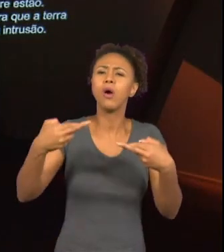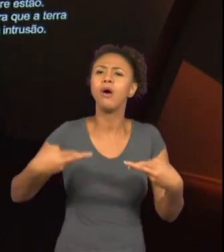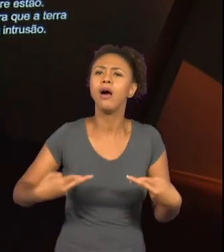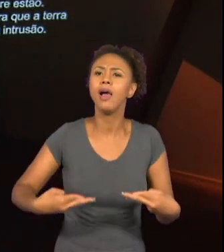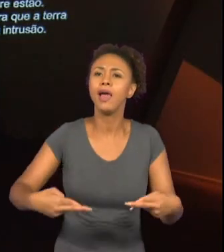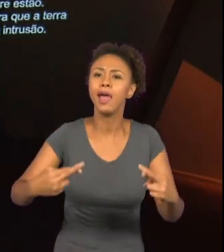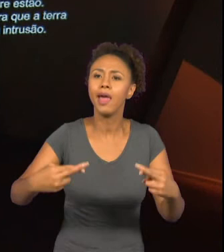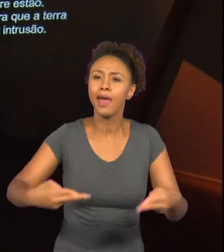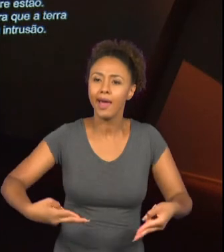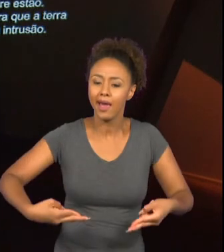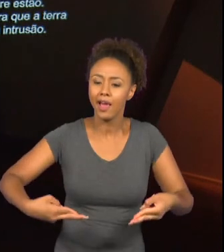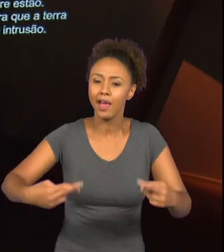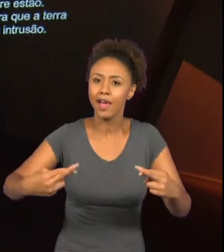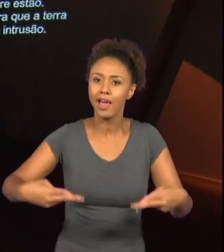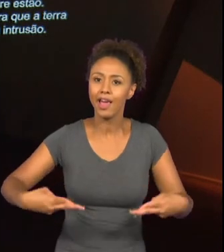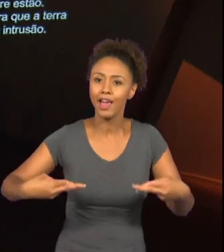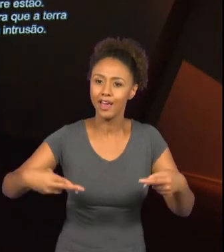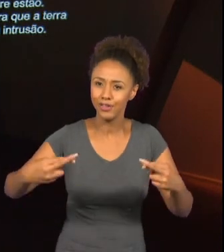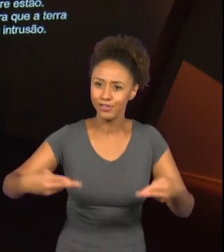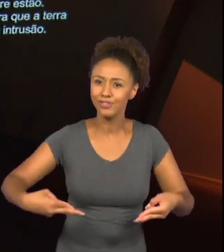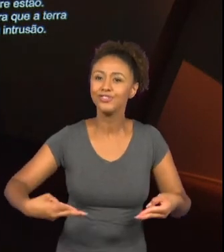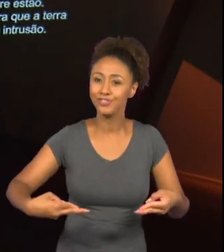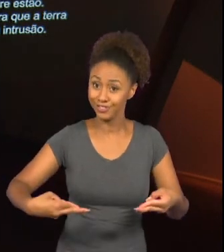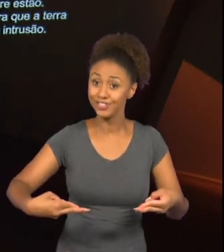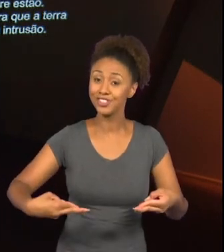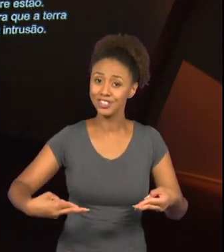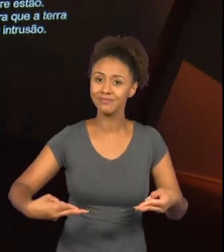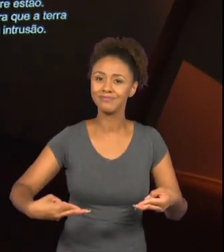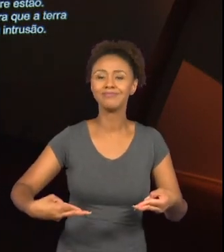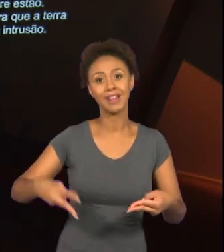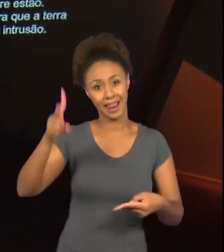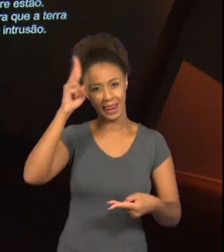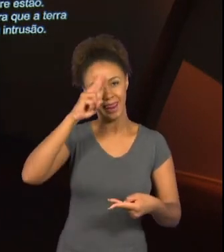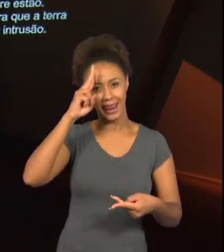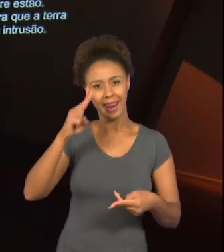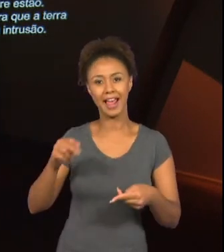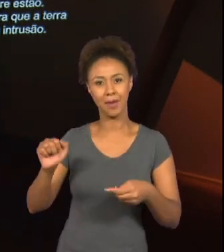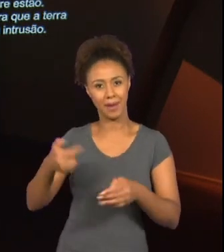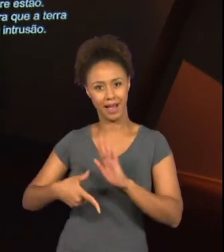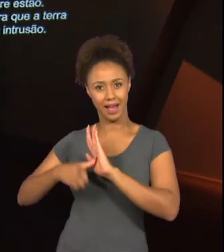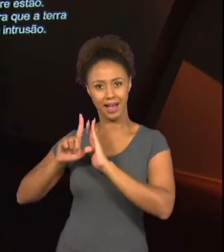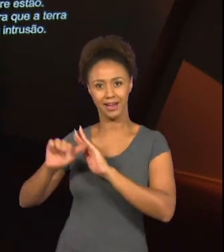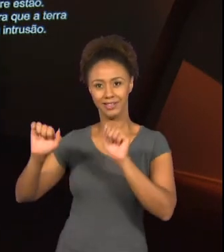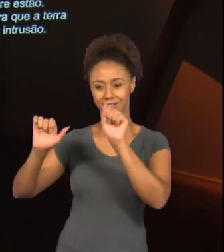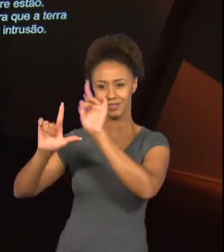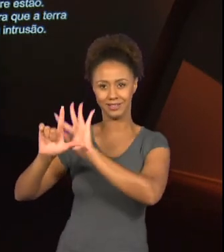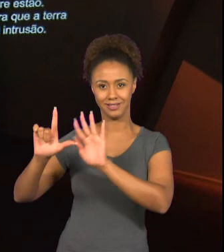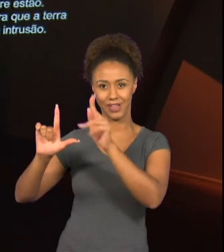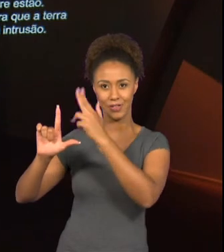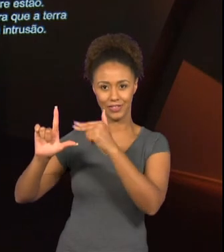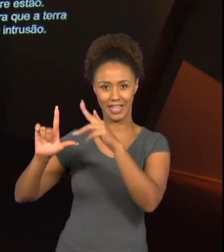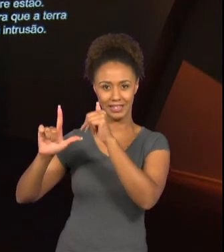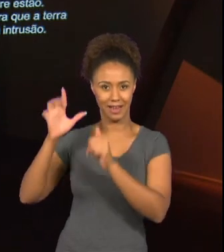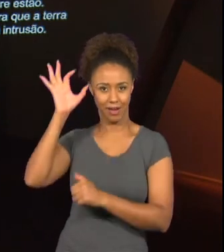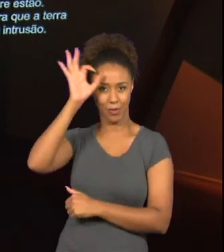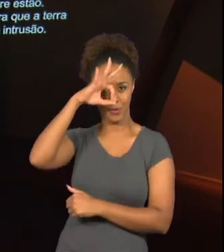NOS REMETEMOS IMEDIATAMENTE AO QUADRO DO PORTINARI, "ENTERRO NA REDE". VÊM EM REDES. E "O